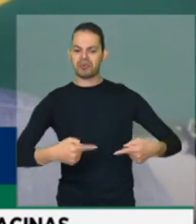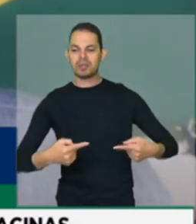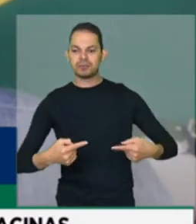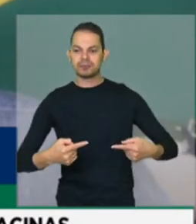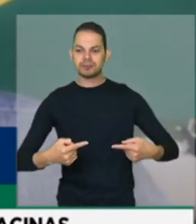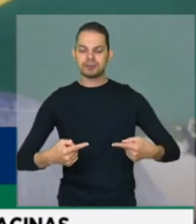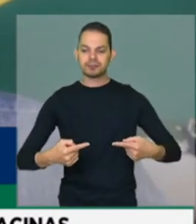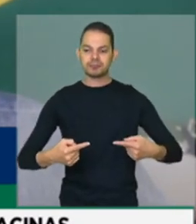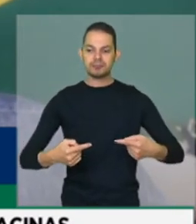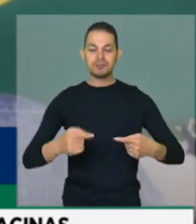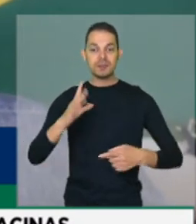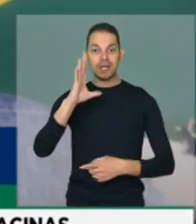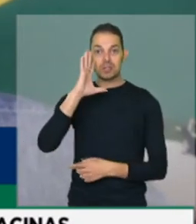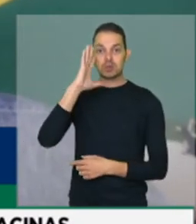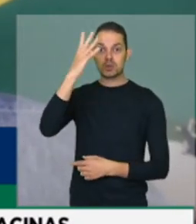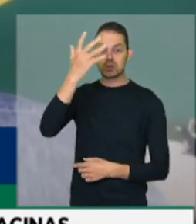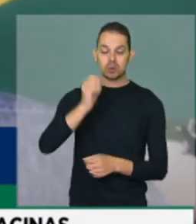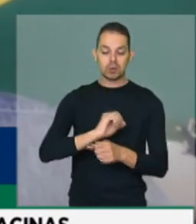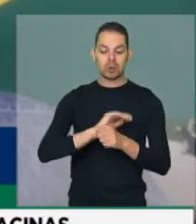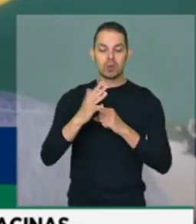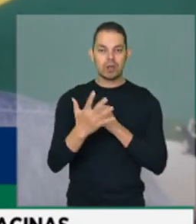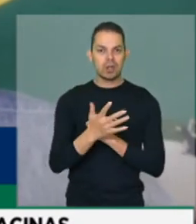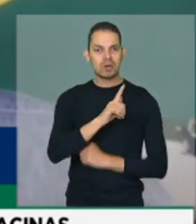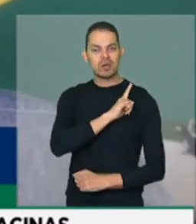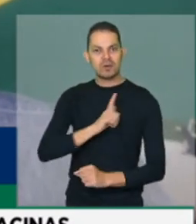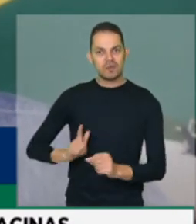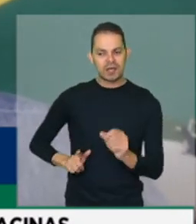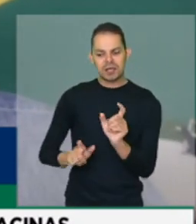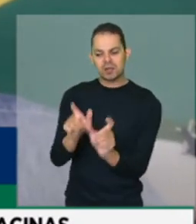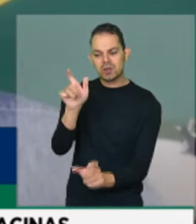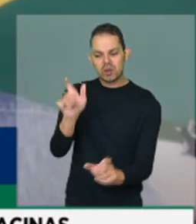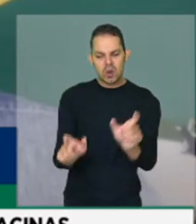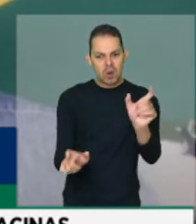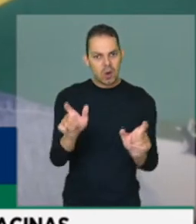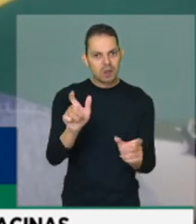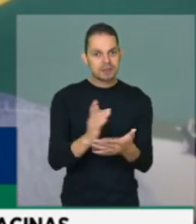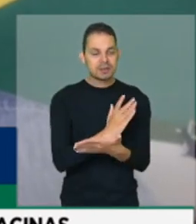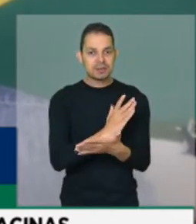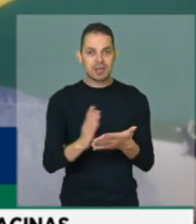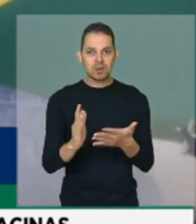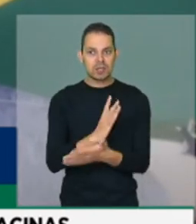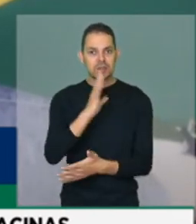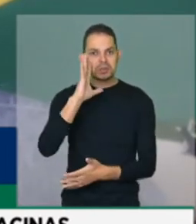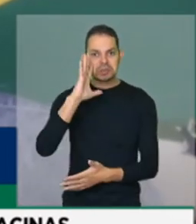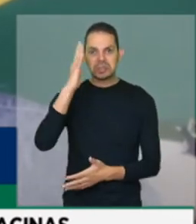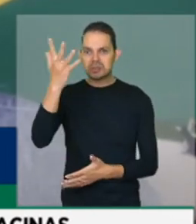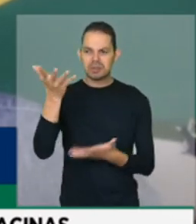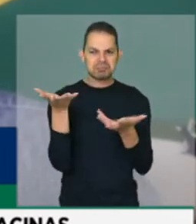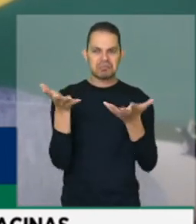ESTÃO MATANDO... [CAMPAINHA] OS GOVERNADORES QUE JOGAM CONTRA A SOLUÇÃO DA PANDEMIA, OS GOVERNADORES QUE JOGAM CONTRA QUALQUER SOLUÇÃO QUE QUEIRAM SE DAR